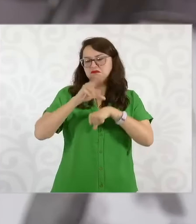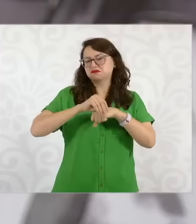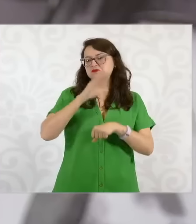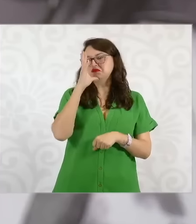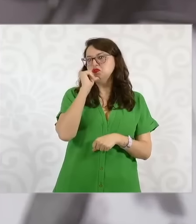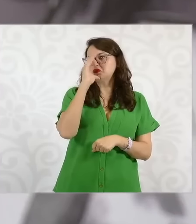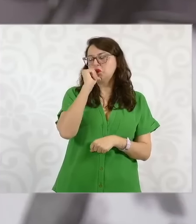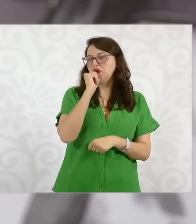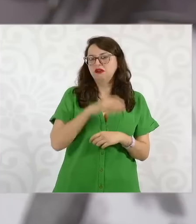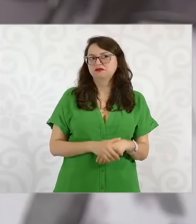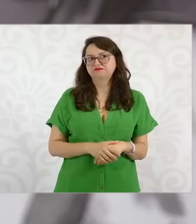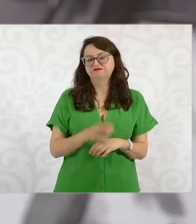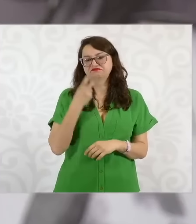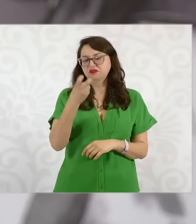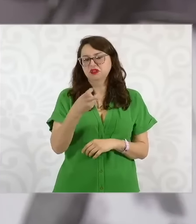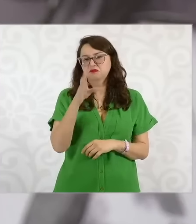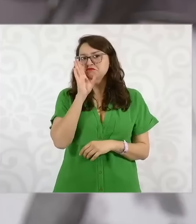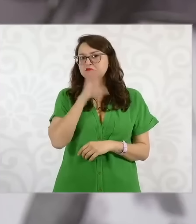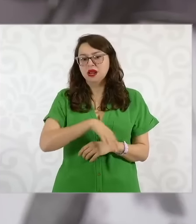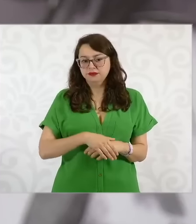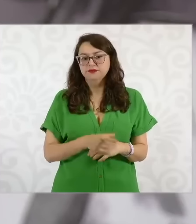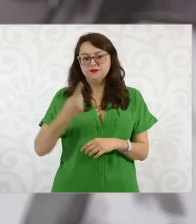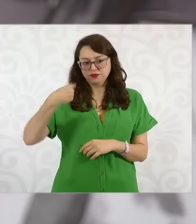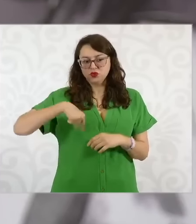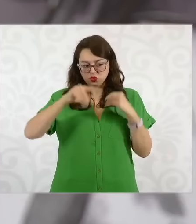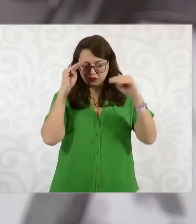a los connacionales. Entonces, estamos planteando otras medidas.